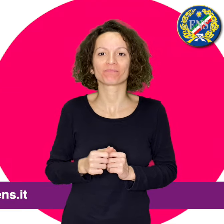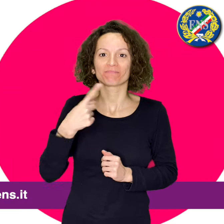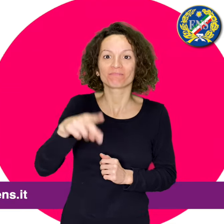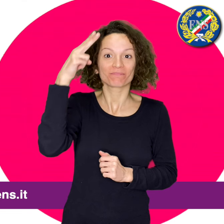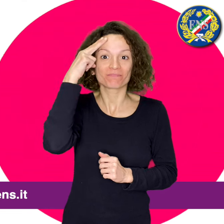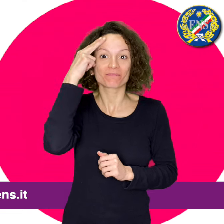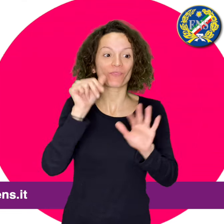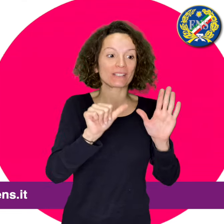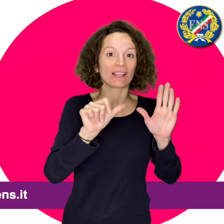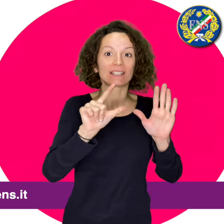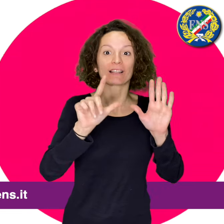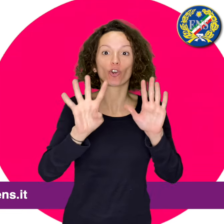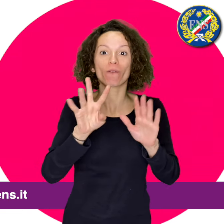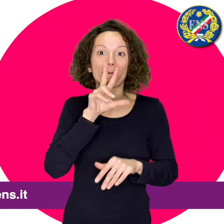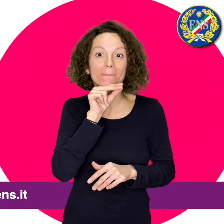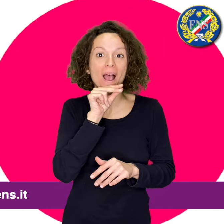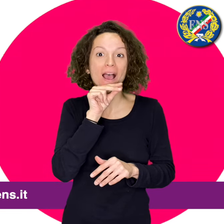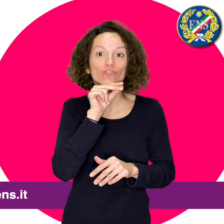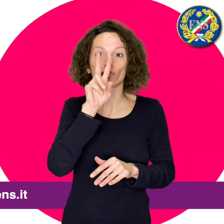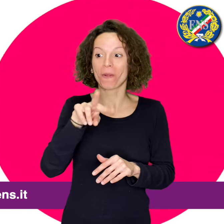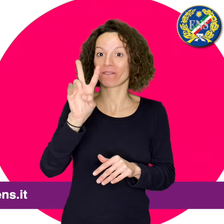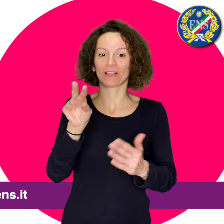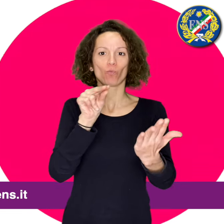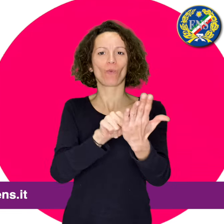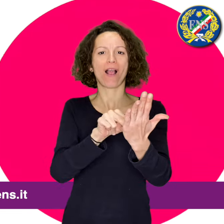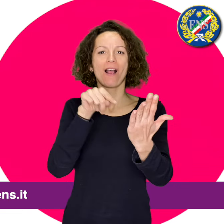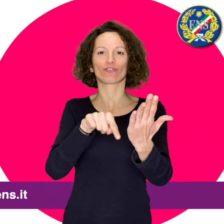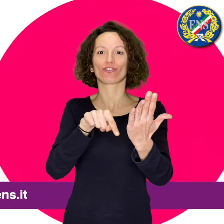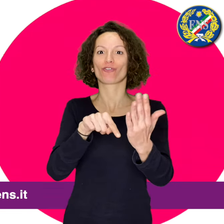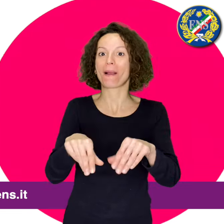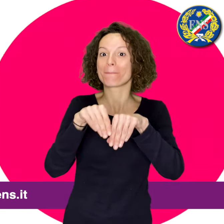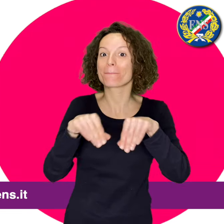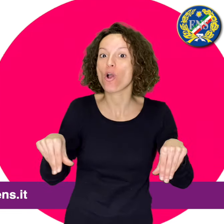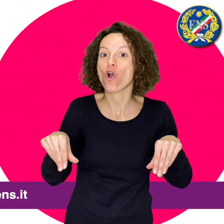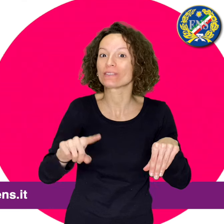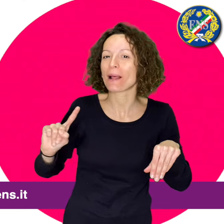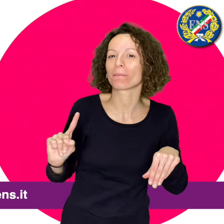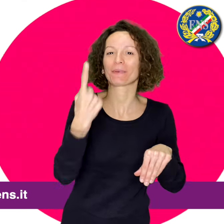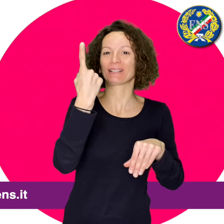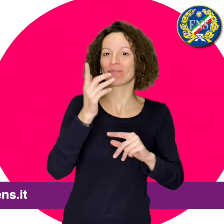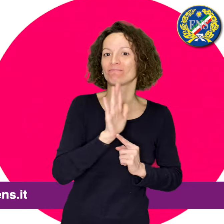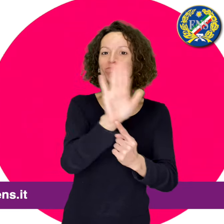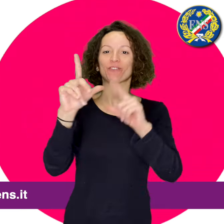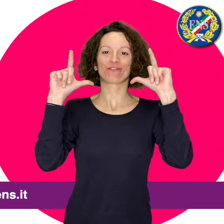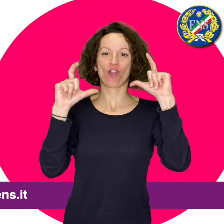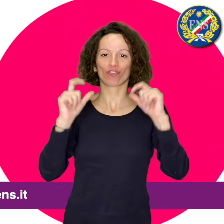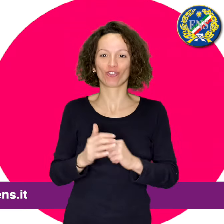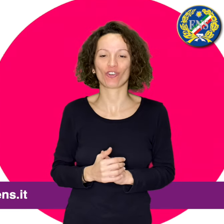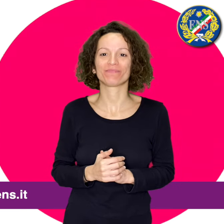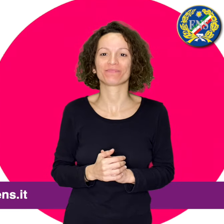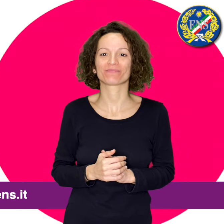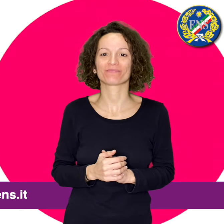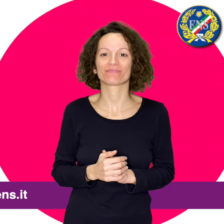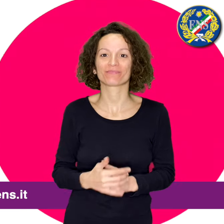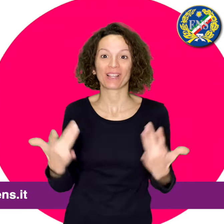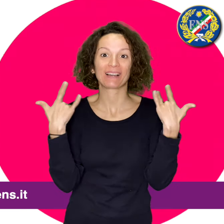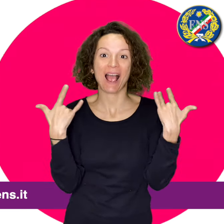Vi ricordo di segnare nella vostra agenda questa data importante: 6-7-9 Marzo 2024 1° Mostra Fotografica Nazionale a Napoli